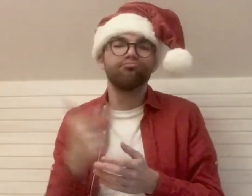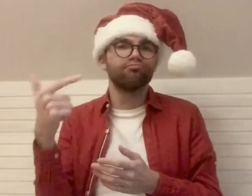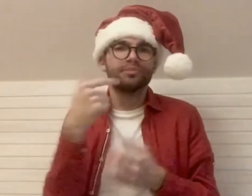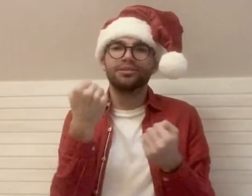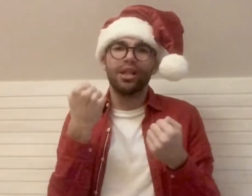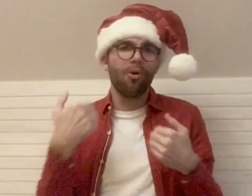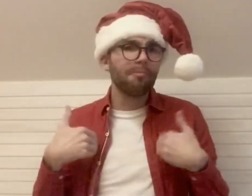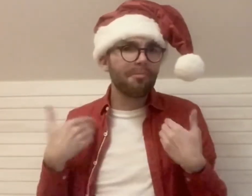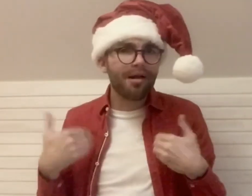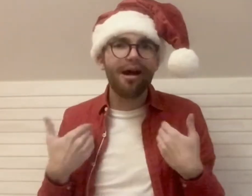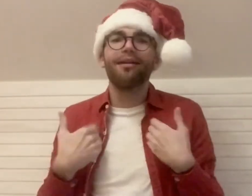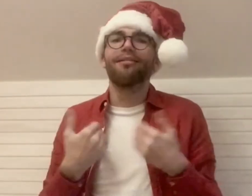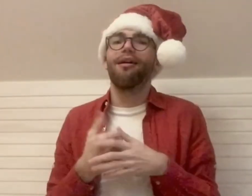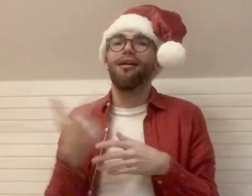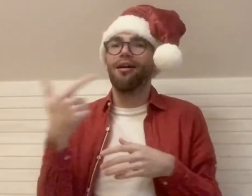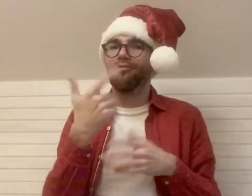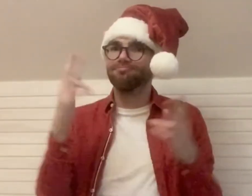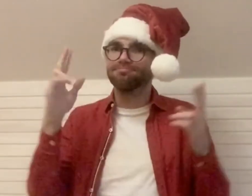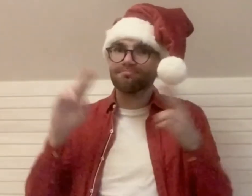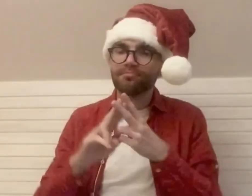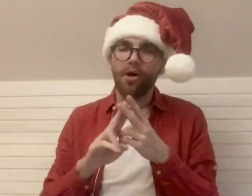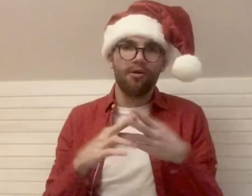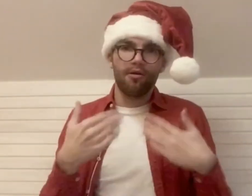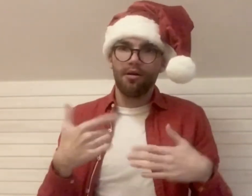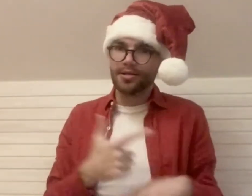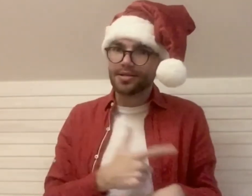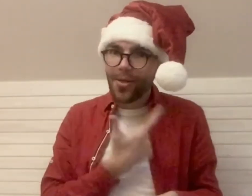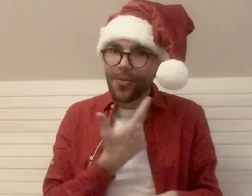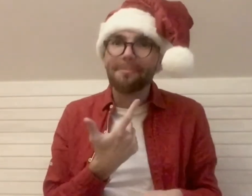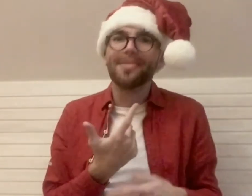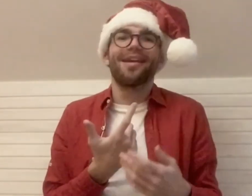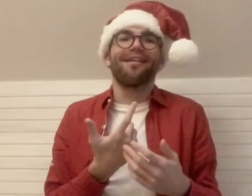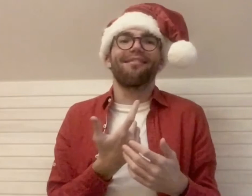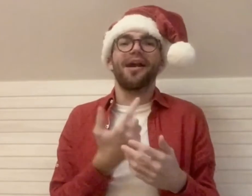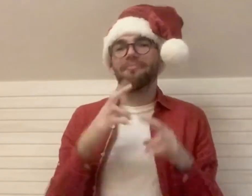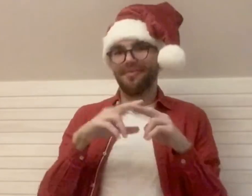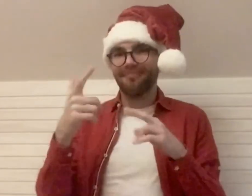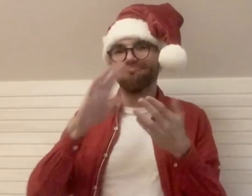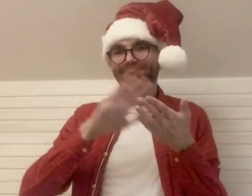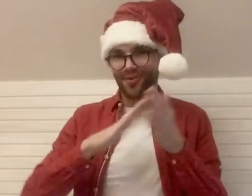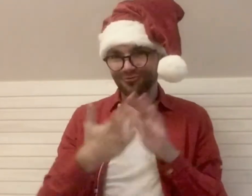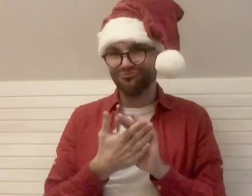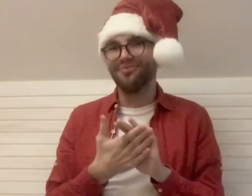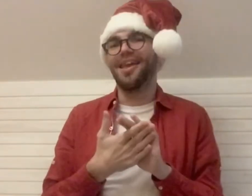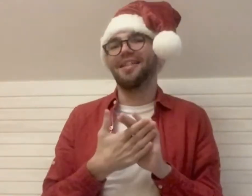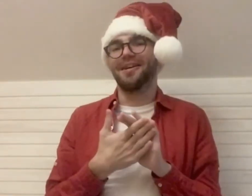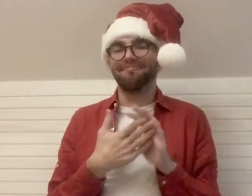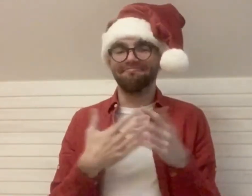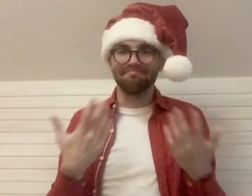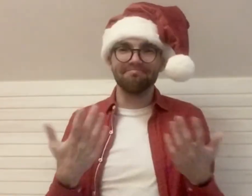Sta zelo mlad zaljubljen par in sta se tudi potem poročila.